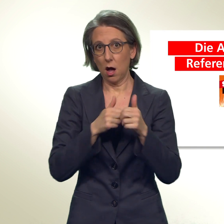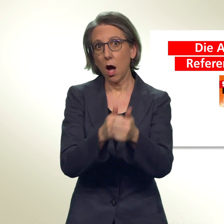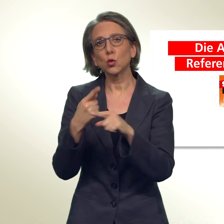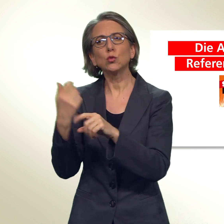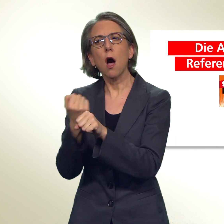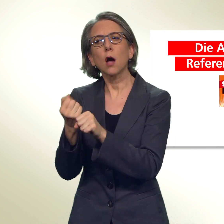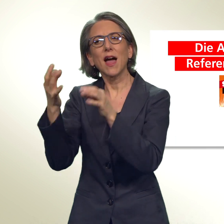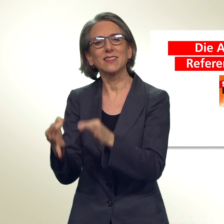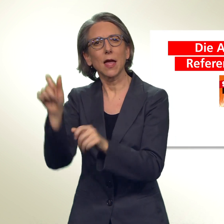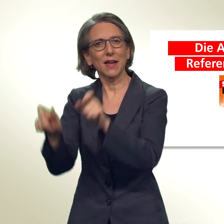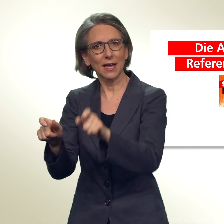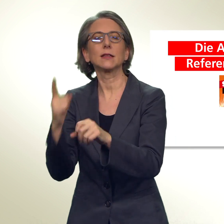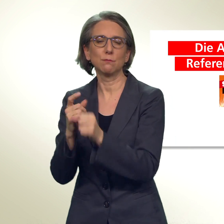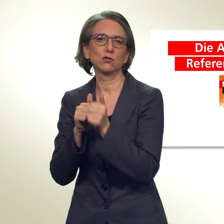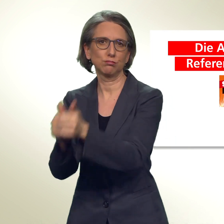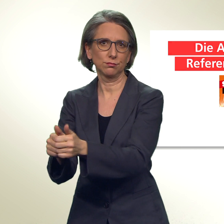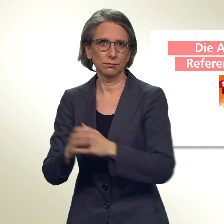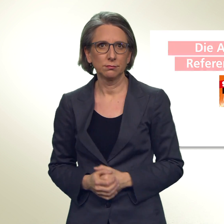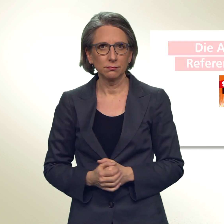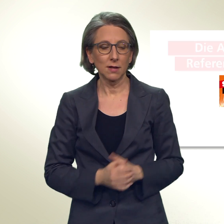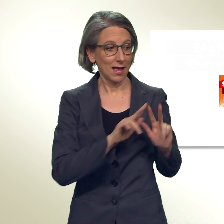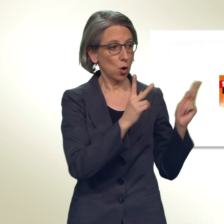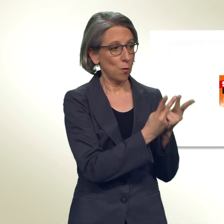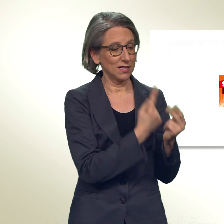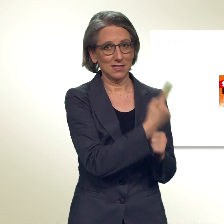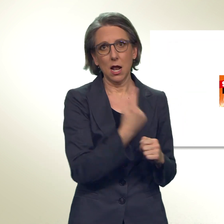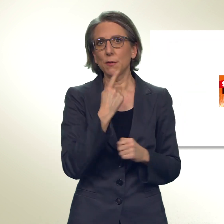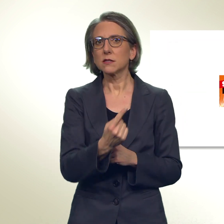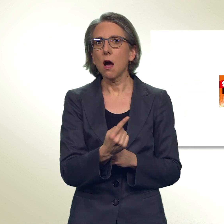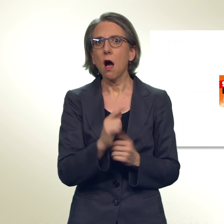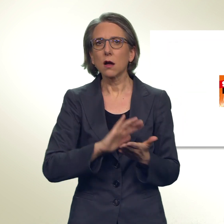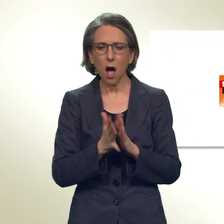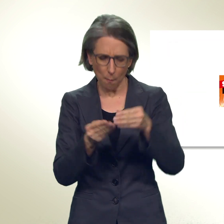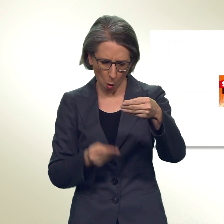Aus Sicht des Referendumskomitees verspricht das Abkommen Nachhaltigkeit,